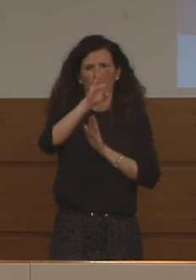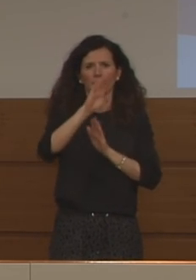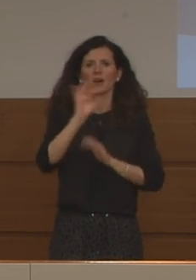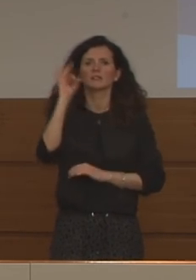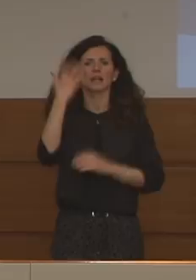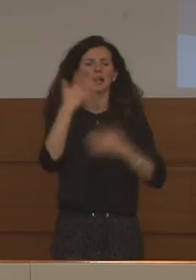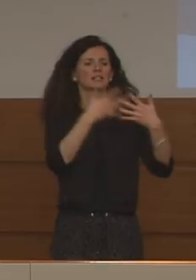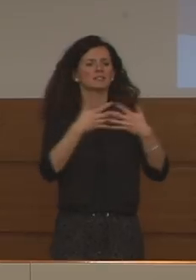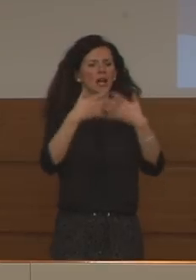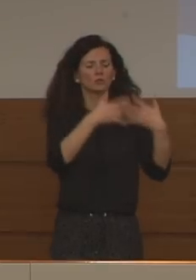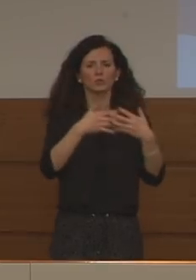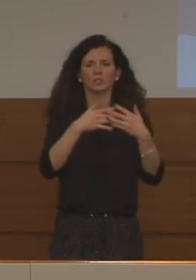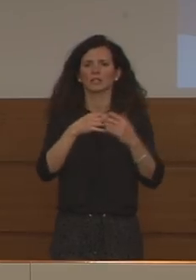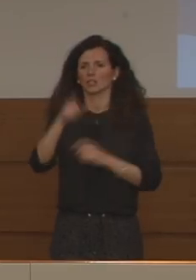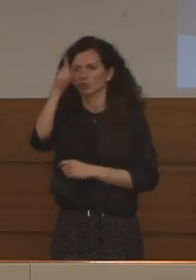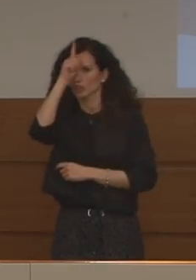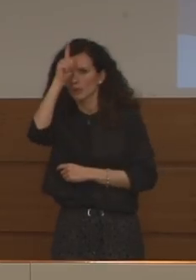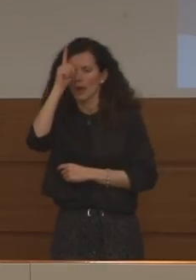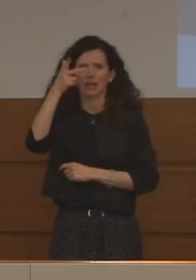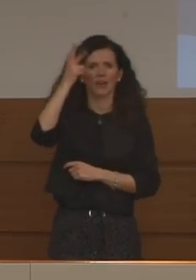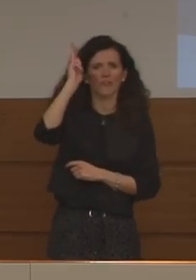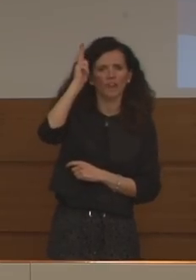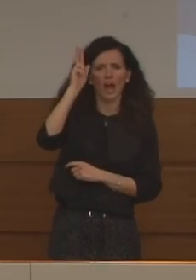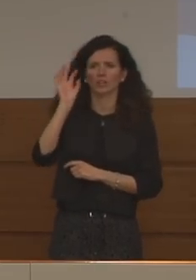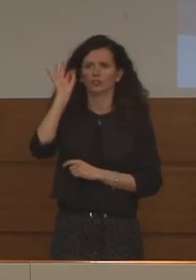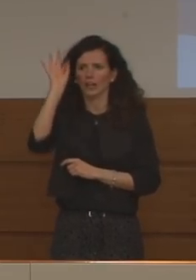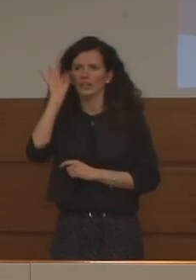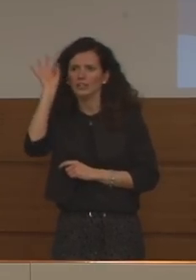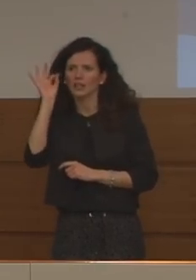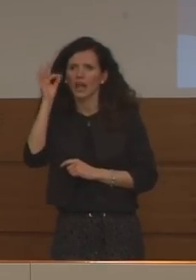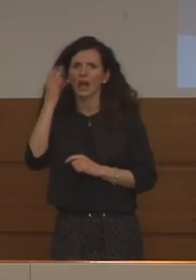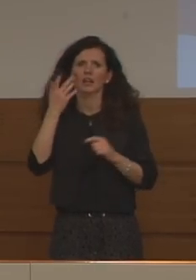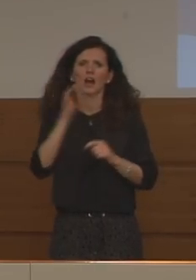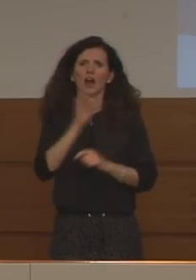Germania, come la Francia, come il Regno Unito, come altri Paesi,